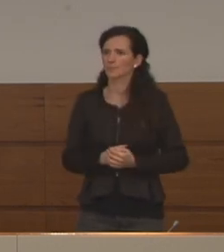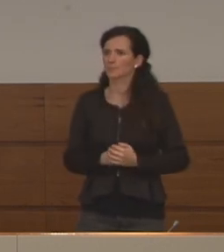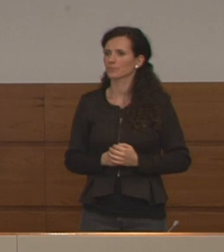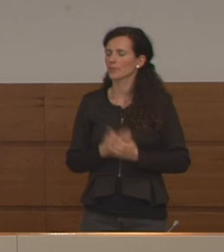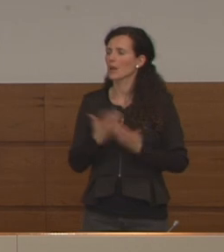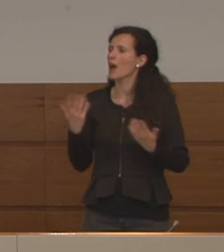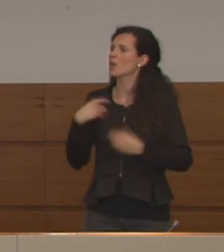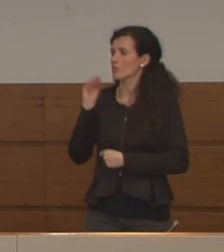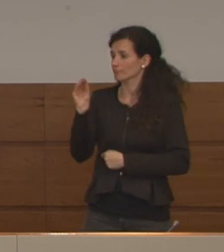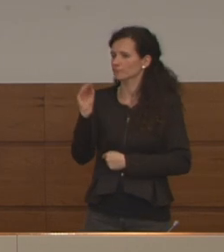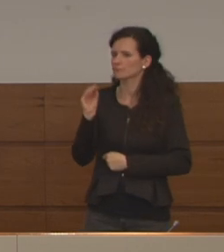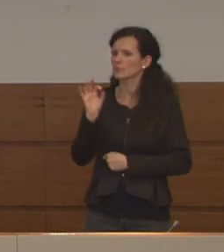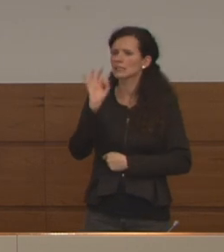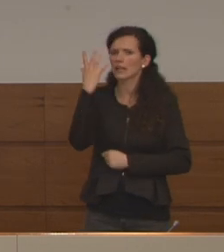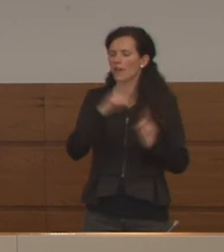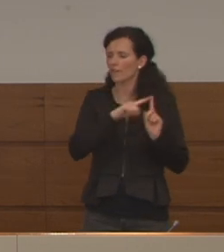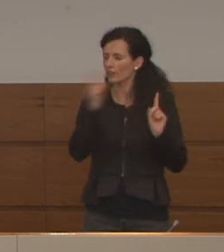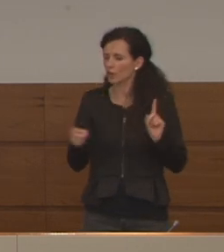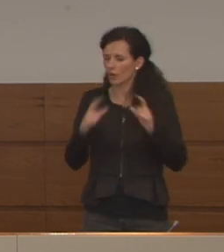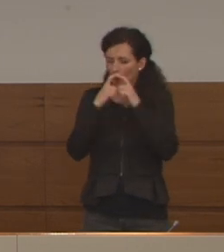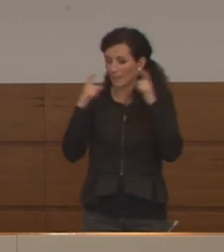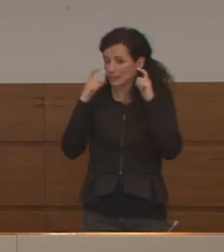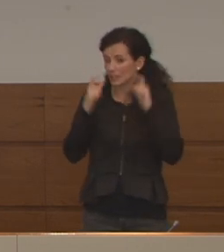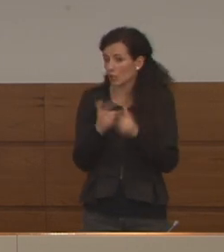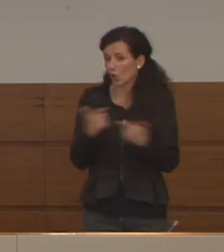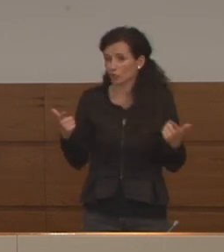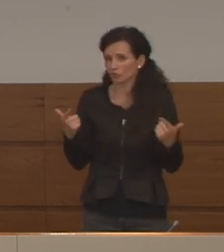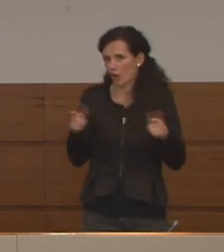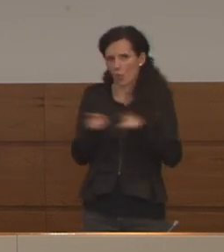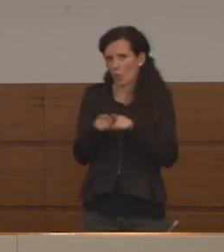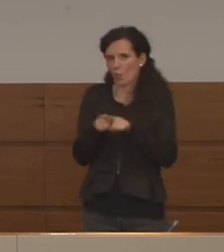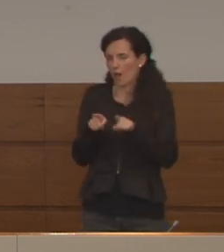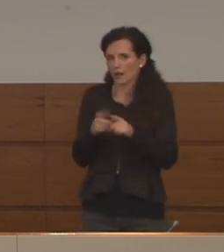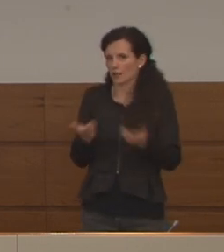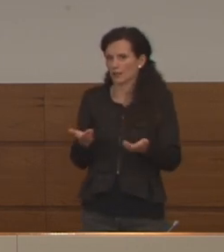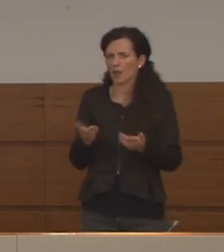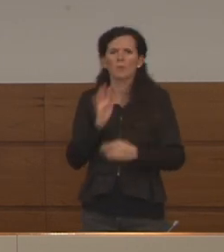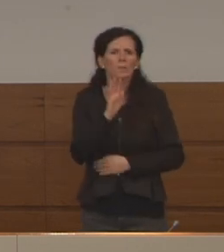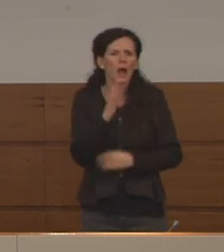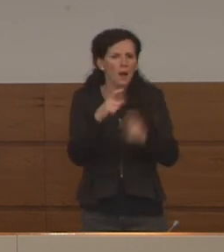Se non ci sonomascherine e anche viceversa, cioè Ma la mascherine ci sono.